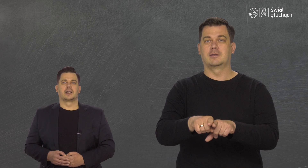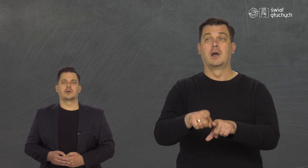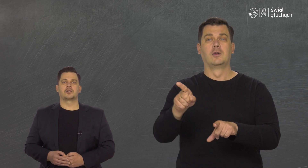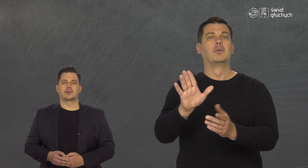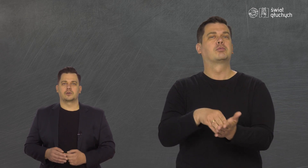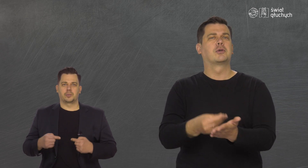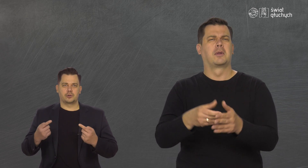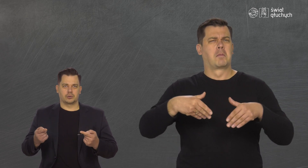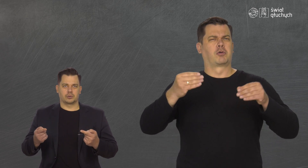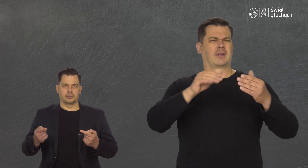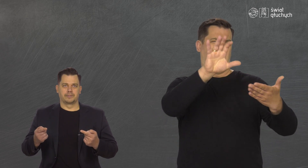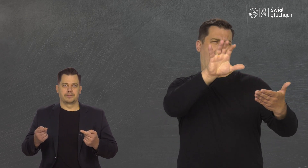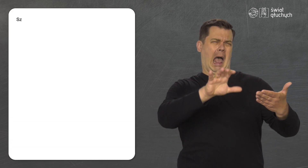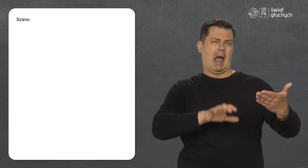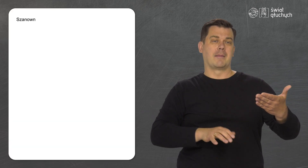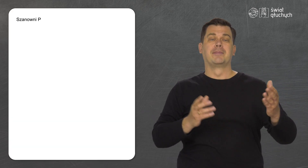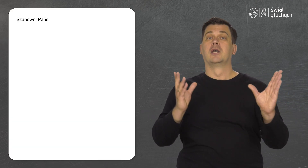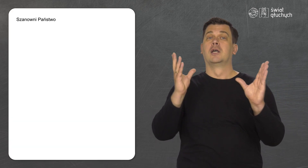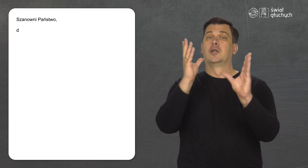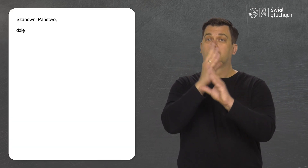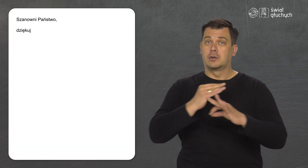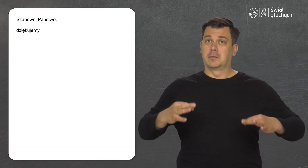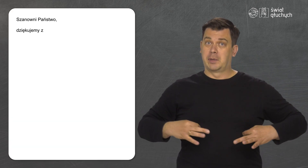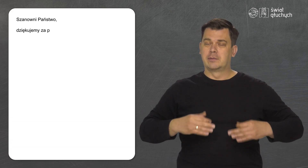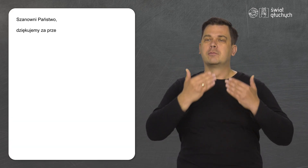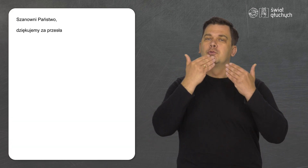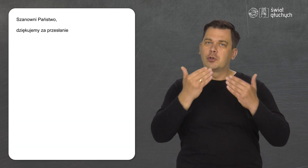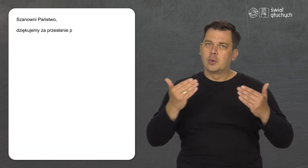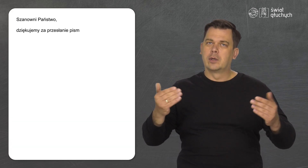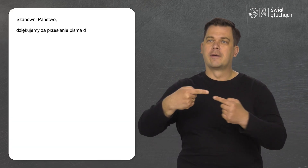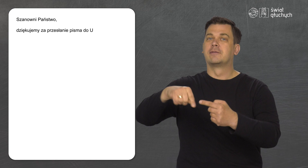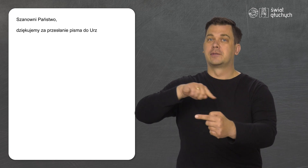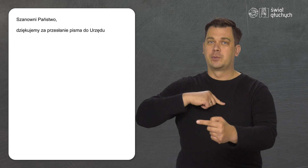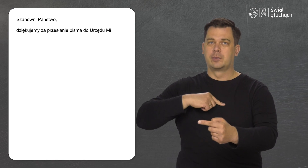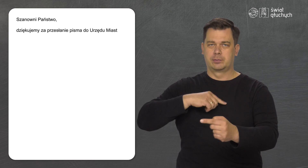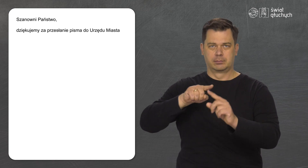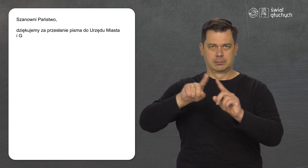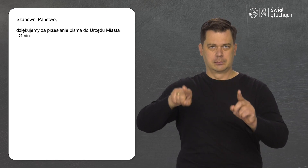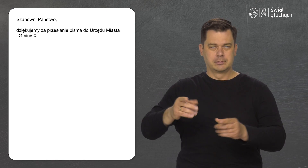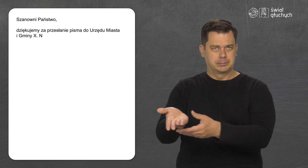do przykładu z początku filmu: „Szanowni Państwo, dziękujemy za przesłanie pisma do Urzędu Miasta i Gminy X.